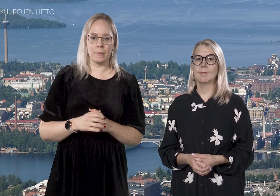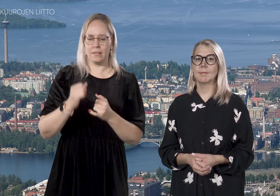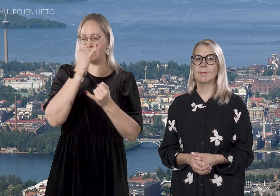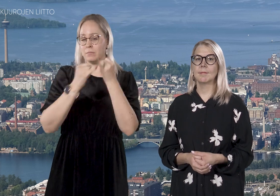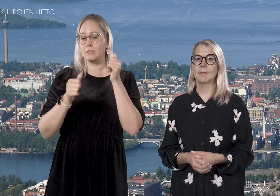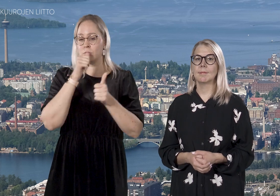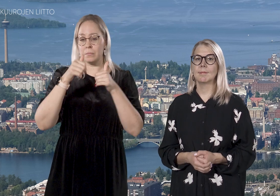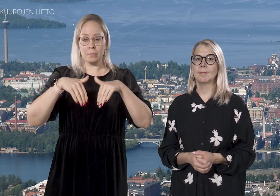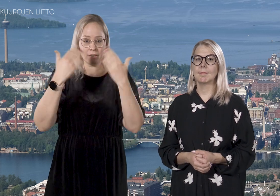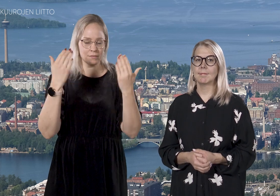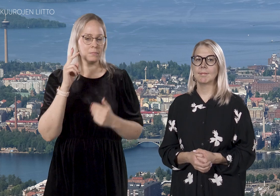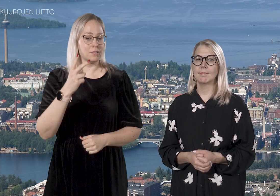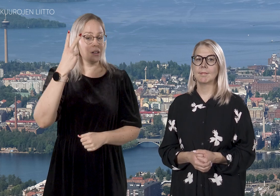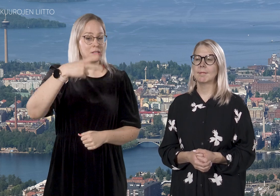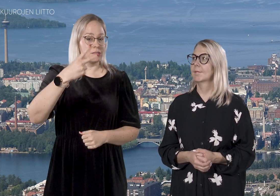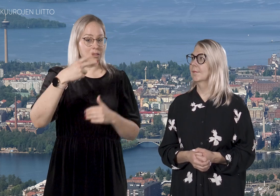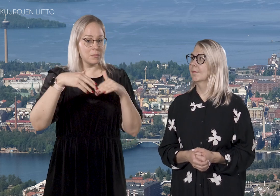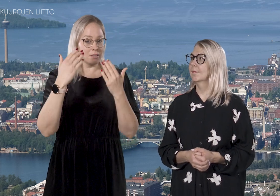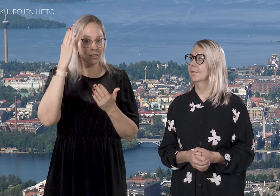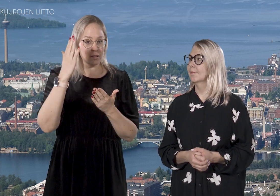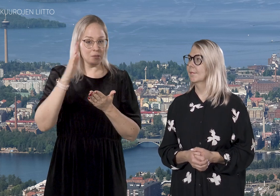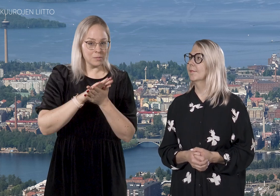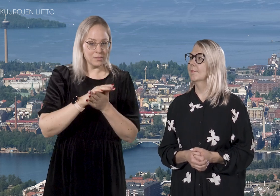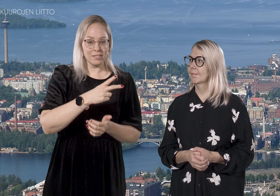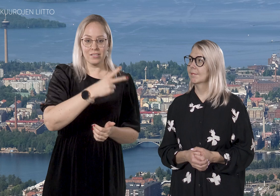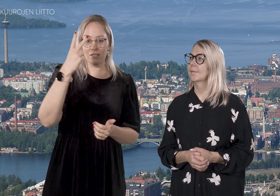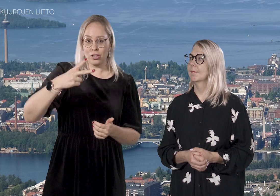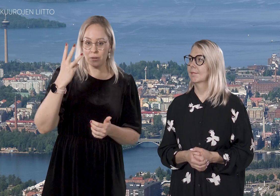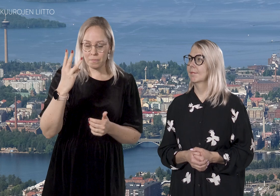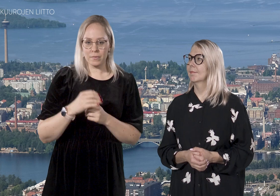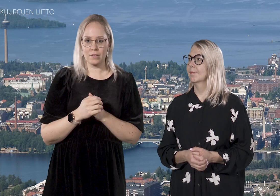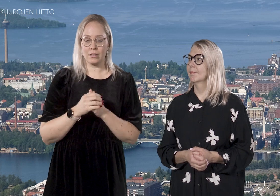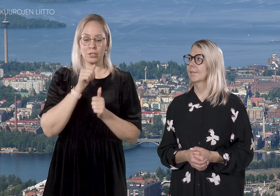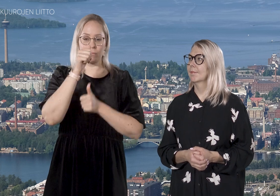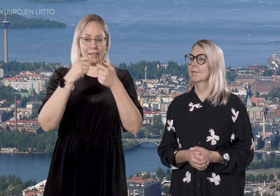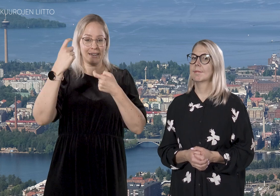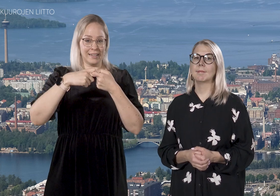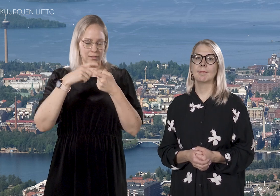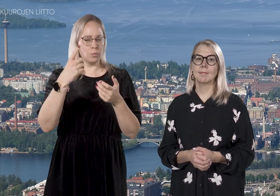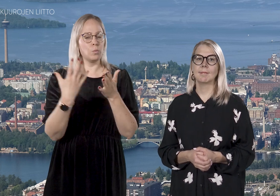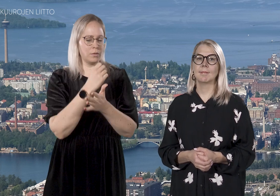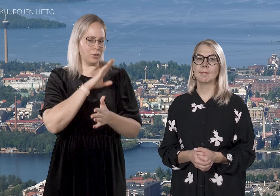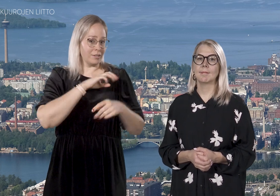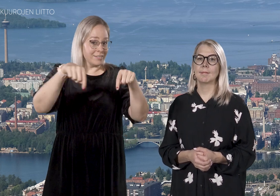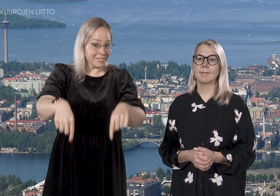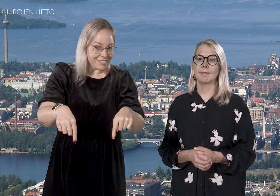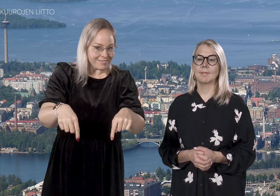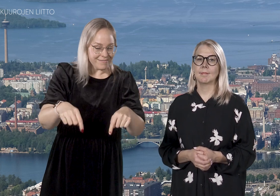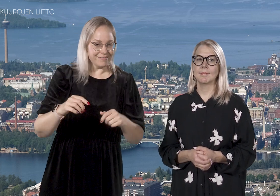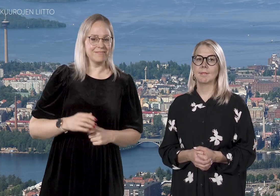Viimeinen ilmoittautumispäivä on 22. tammikuuta 2023, - ja linkin ilmoittautumiseen löydät alta.